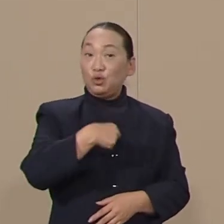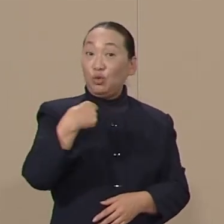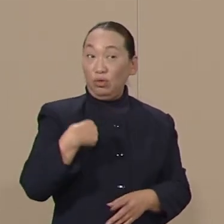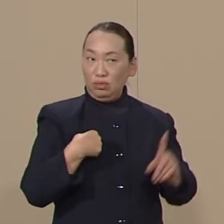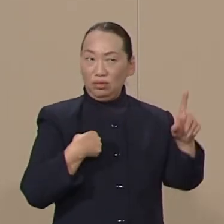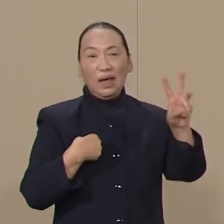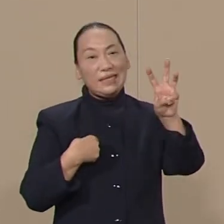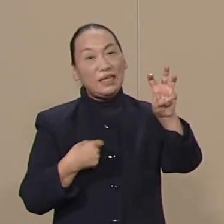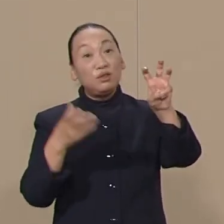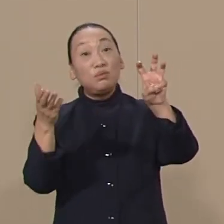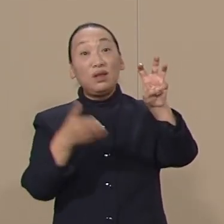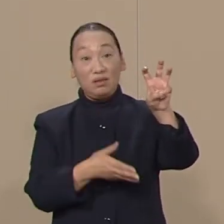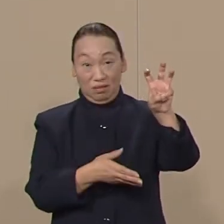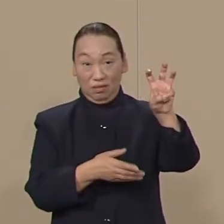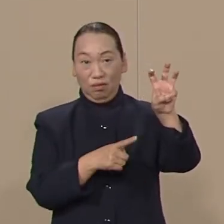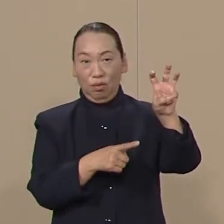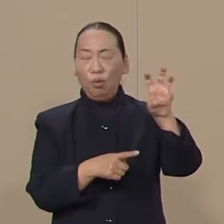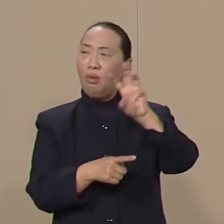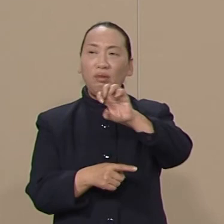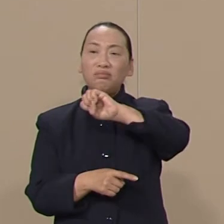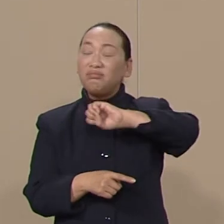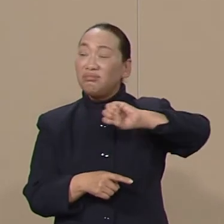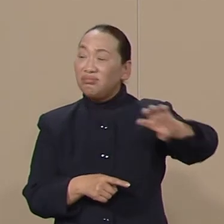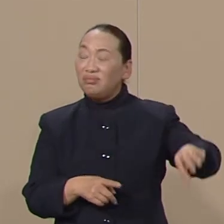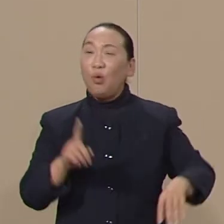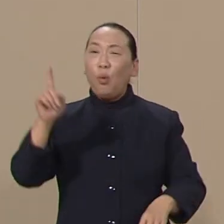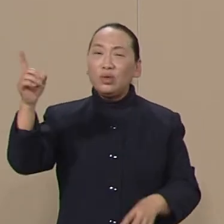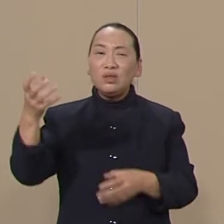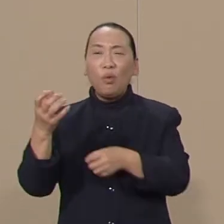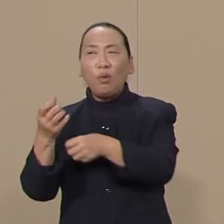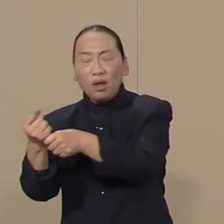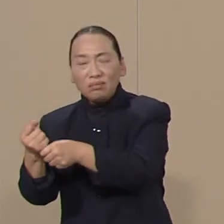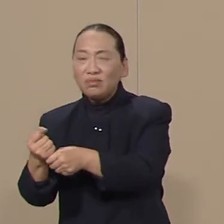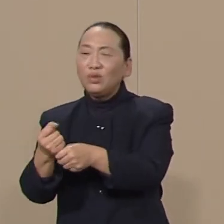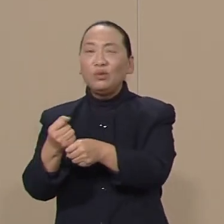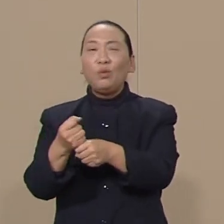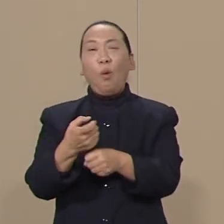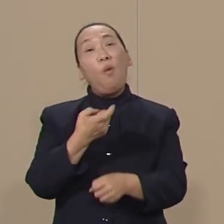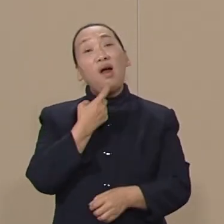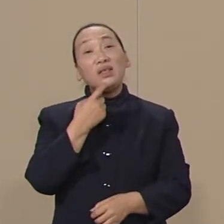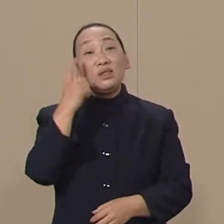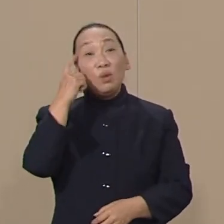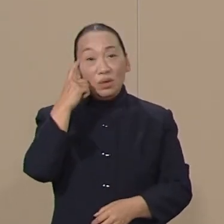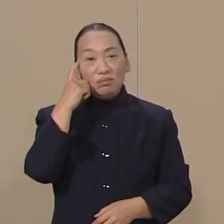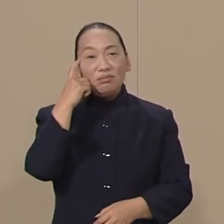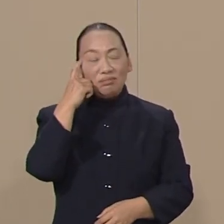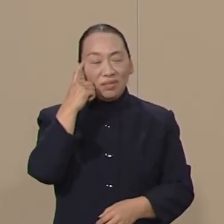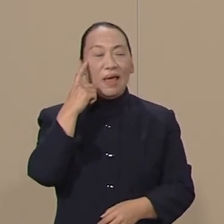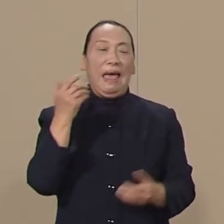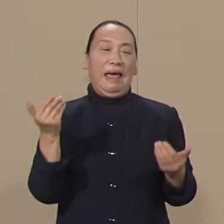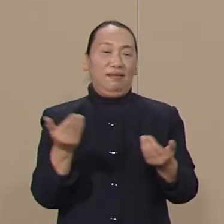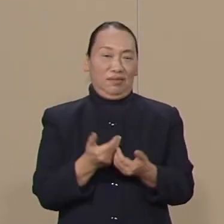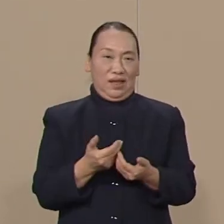だから３割を捨てて１割につく ようなTPPはおかしいと そういうものにも反対して ほしいということですね 福：はい